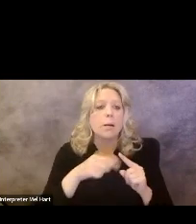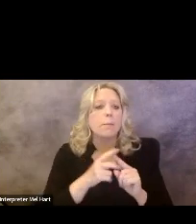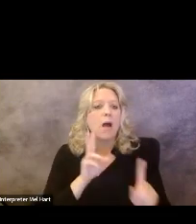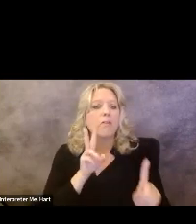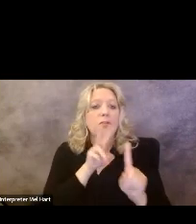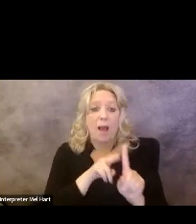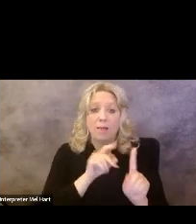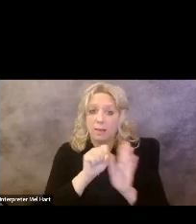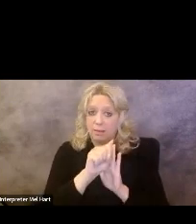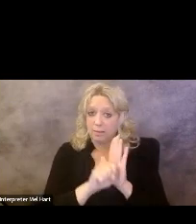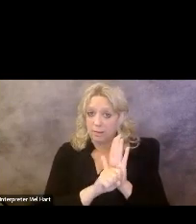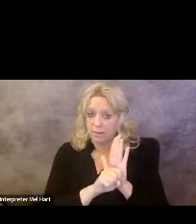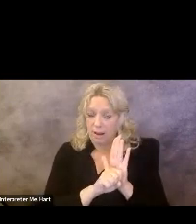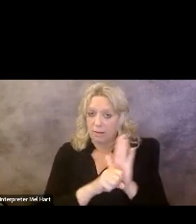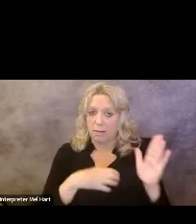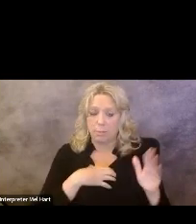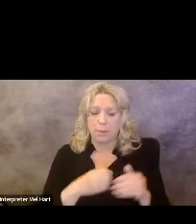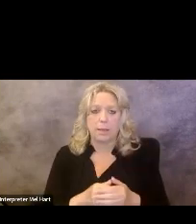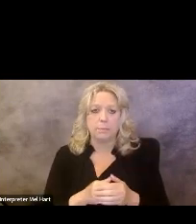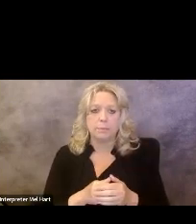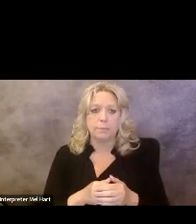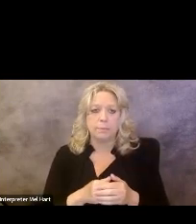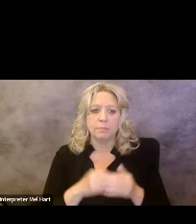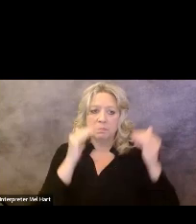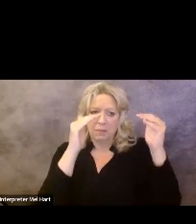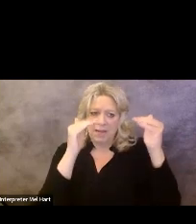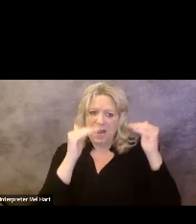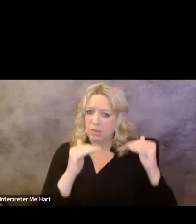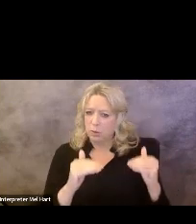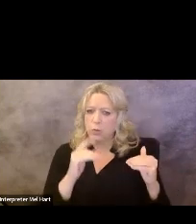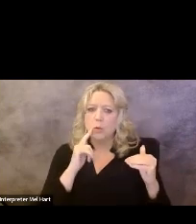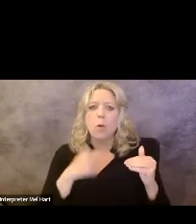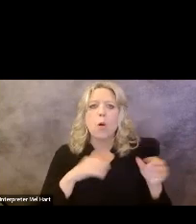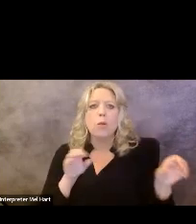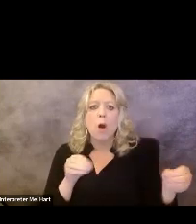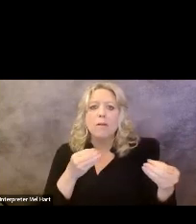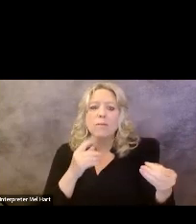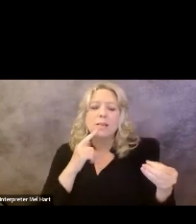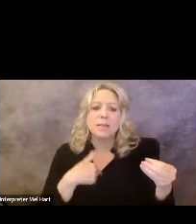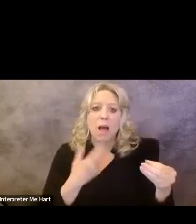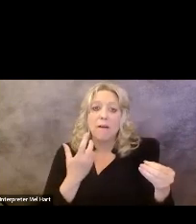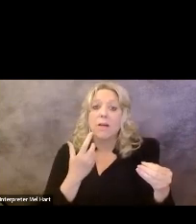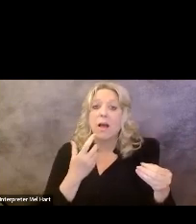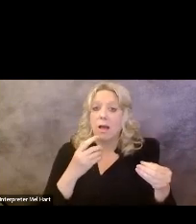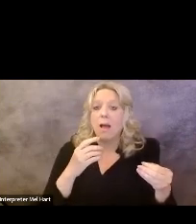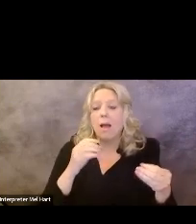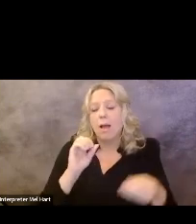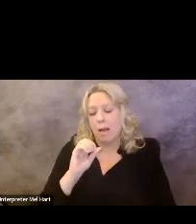Los siguientes dos son de la oficina de audiencias administrativas sobre cómo solicitar solo mediación y también sobre cómo